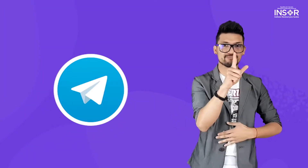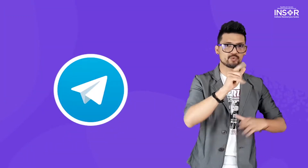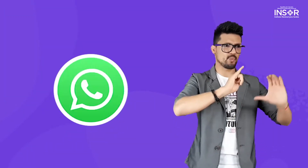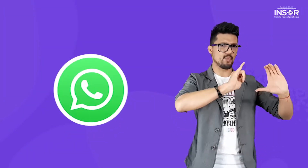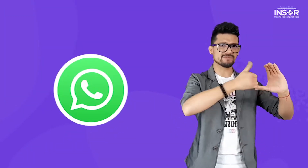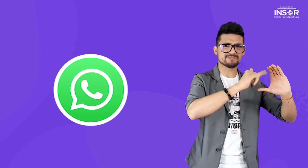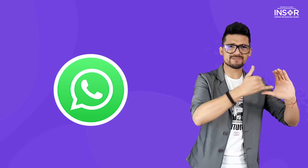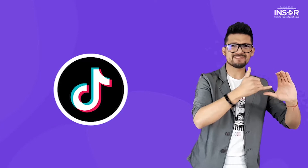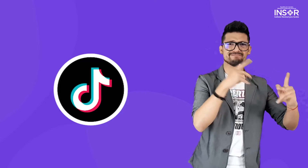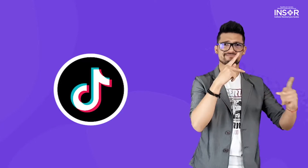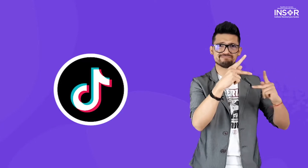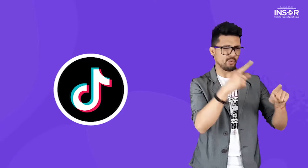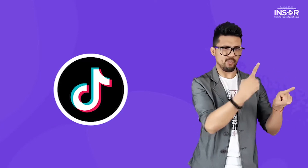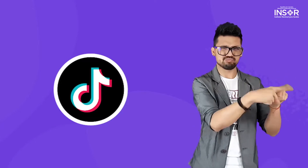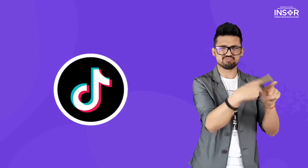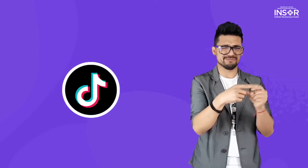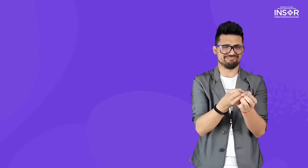WhatsApp, TikTok, etc.